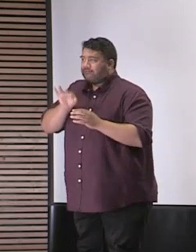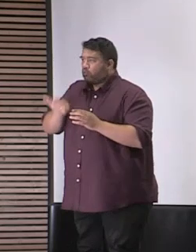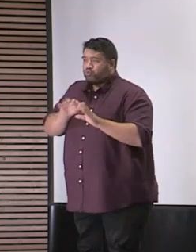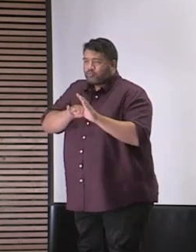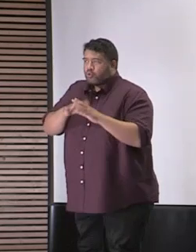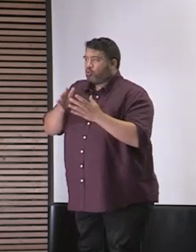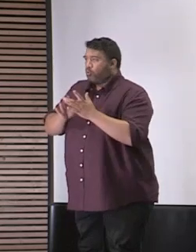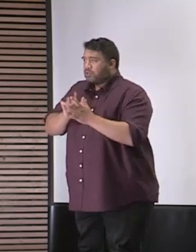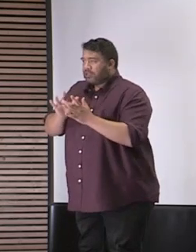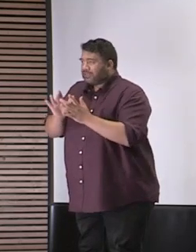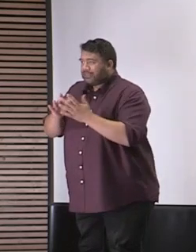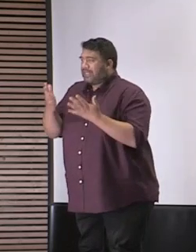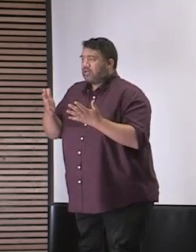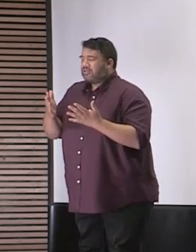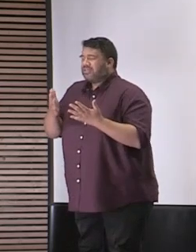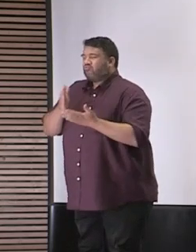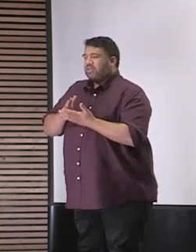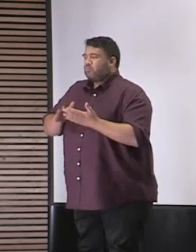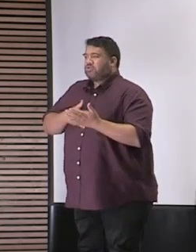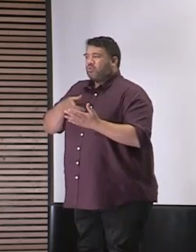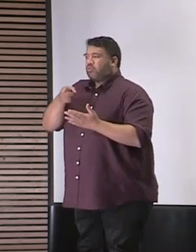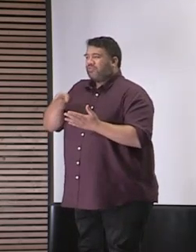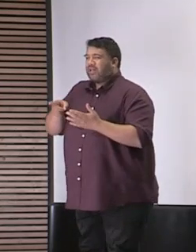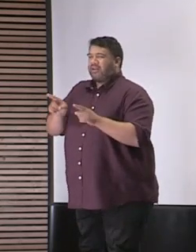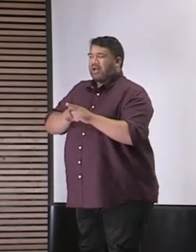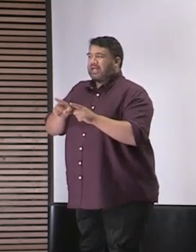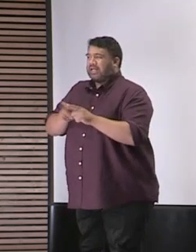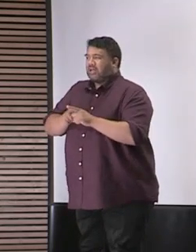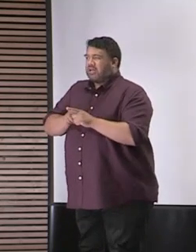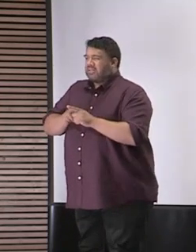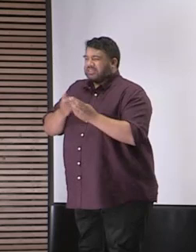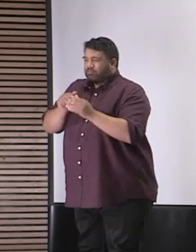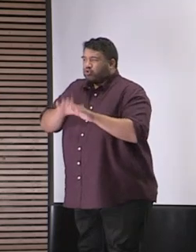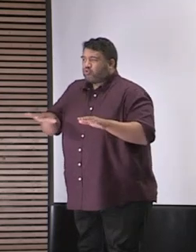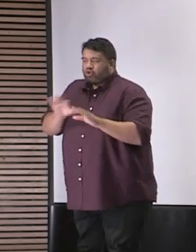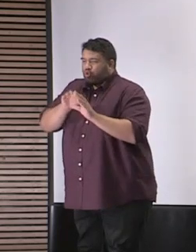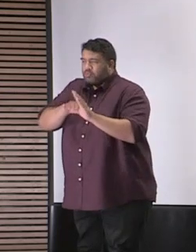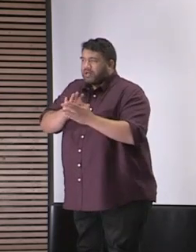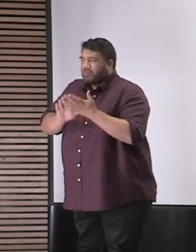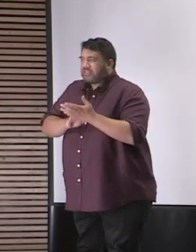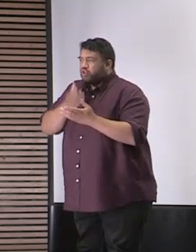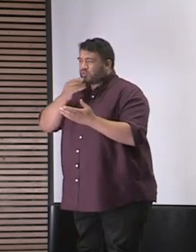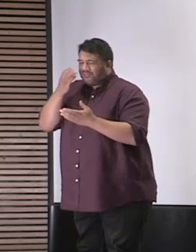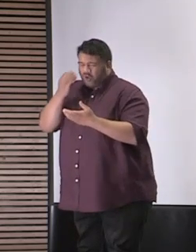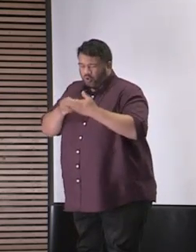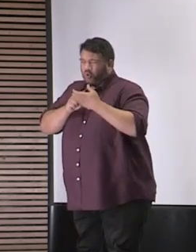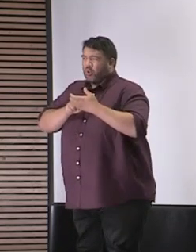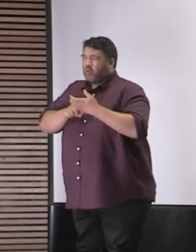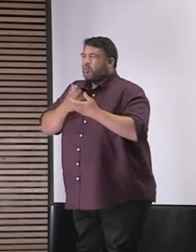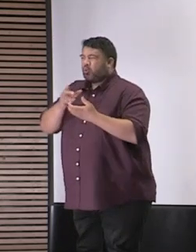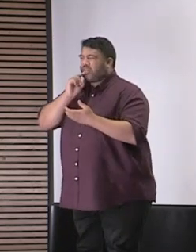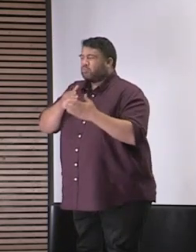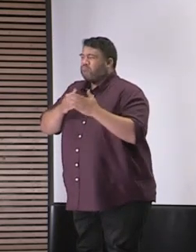área que teníamos en cuenta.